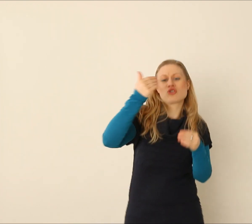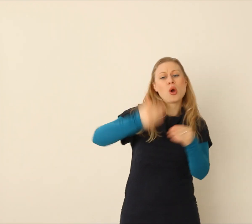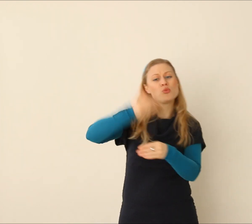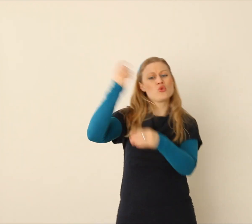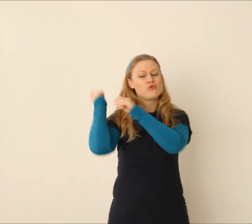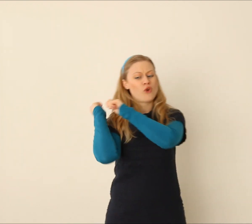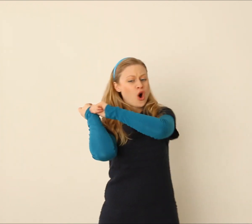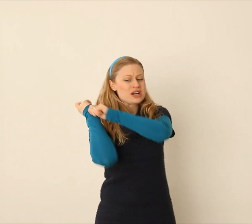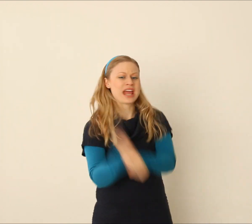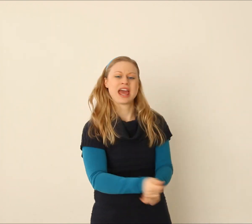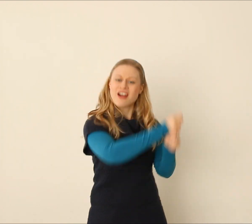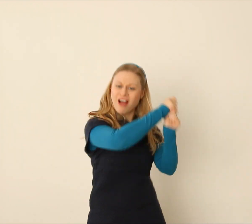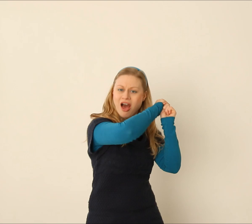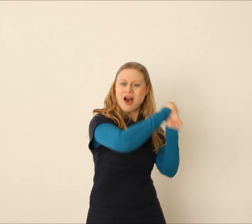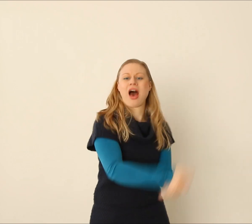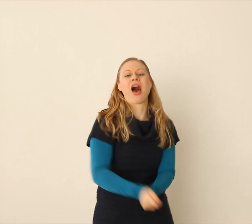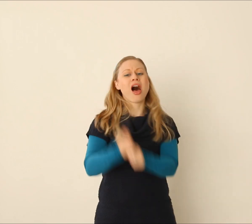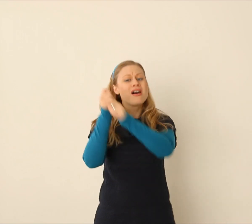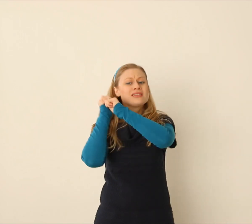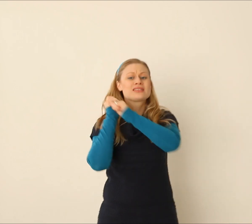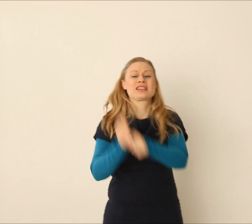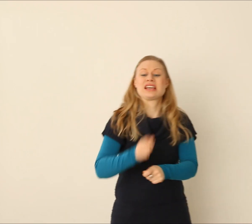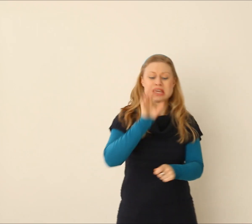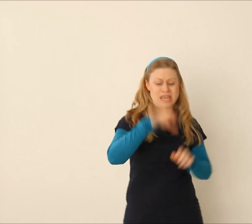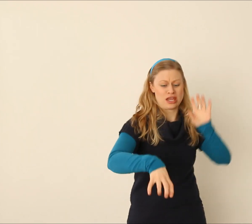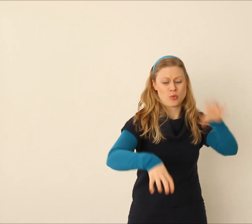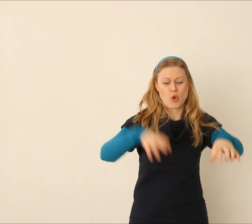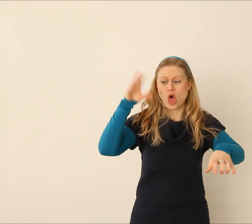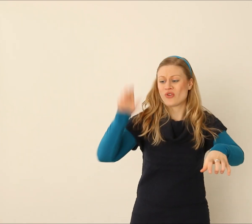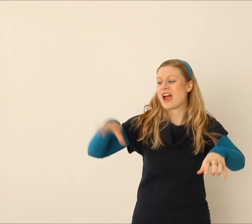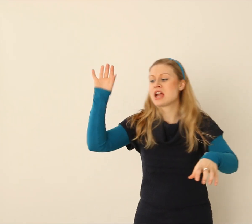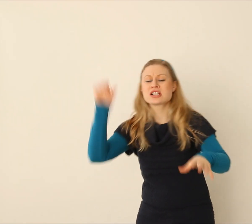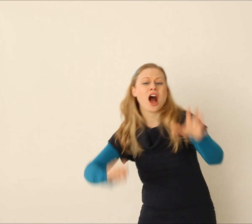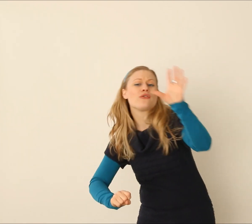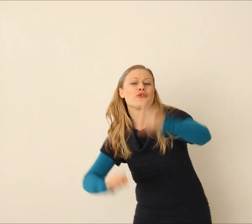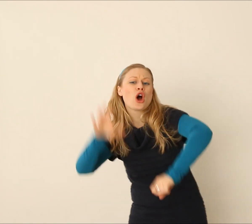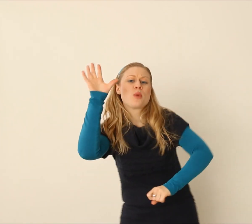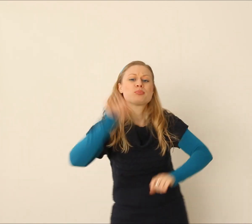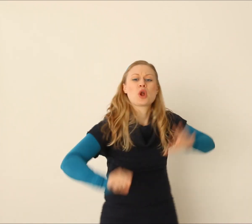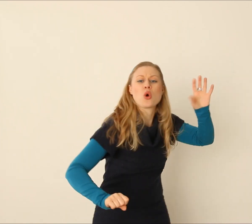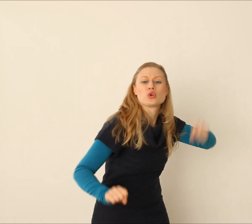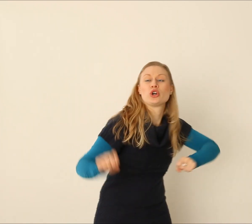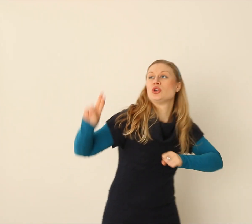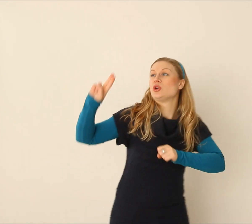Elke muur wordt neergehaald, ieder bolwerk afgebroken.